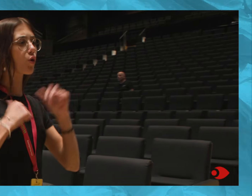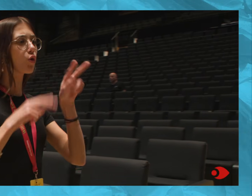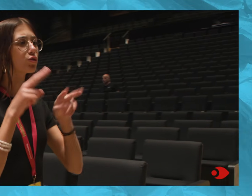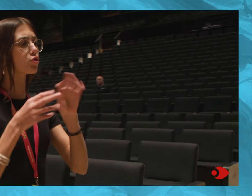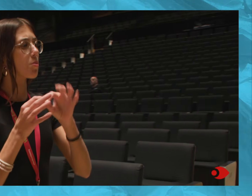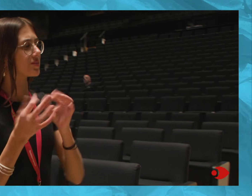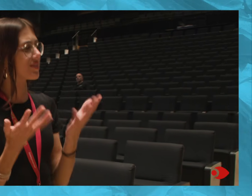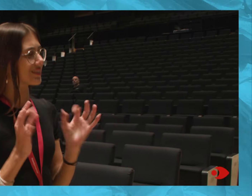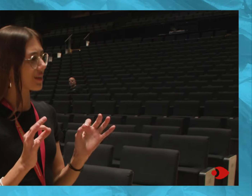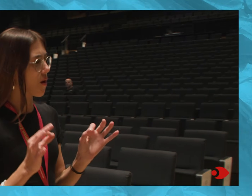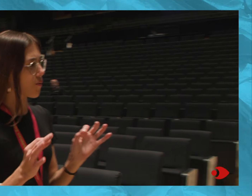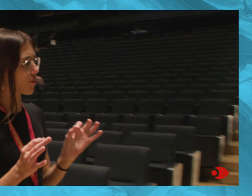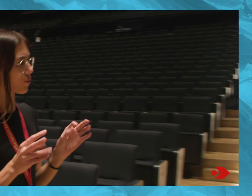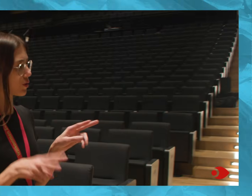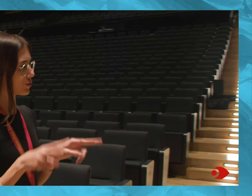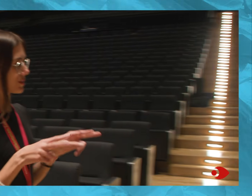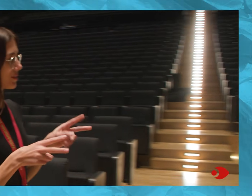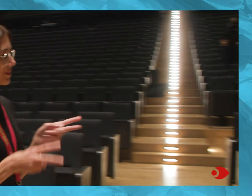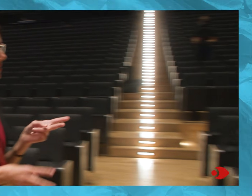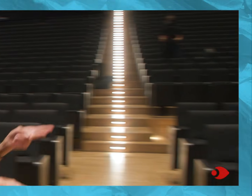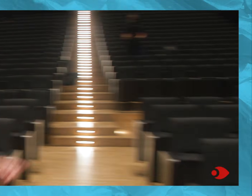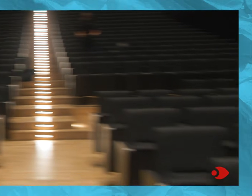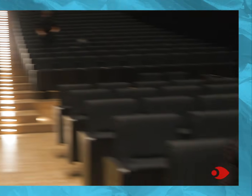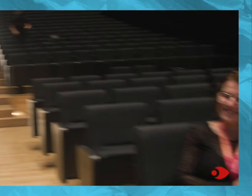Was ist der Unterschied zwischen Deaf Performance und Dolmetschen?